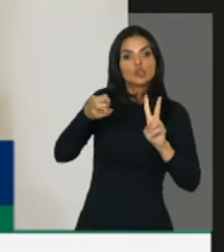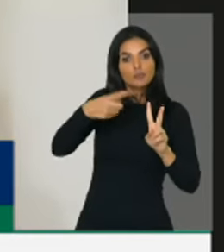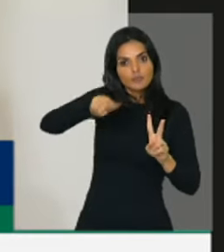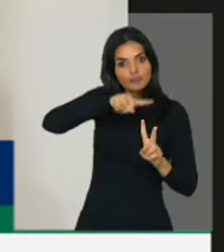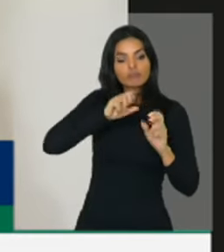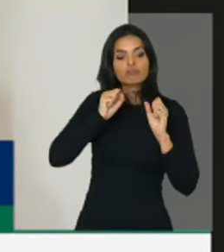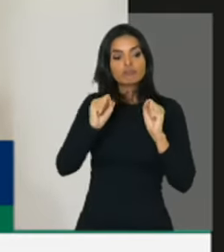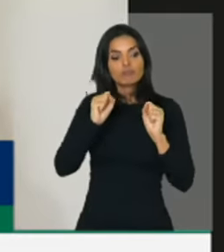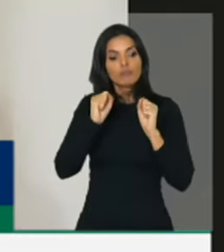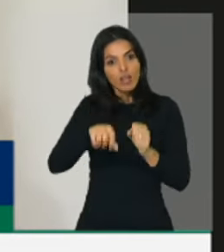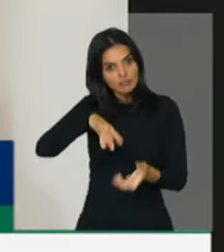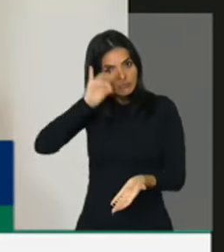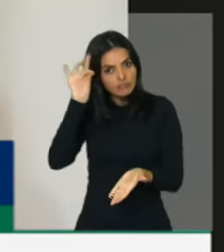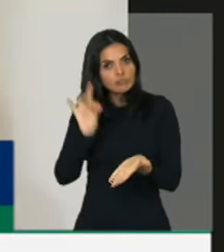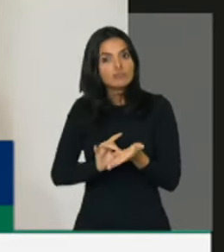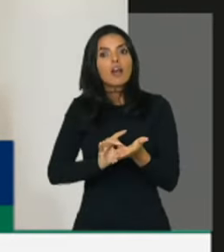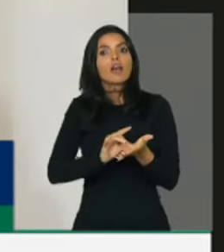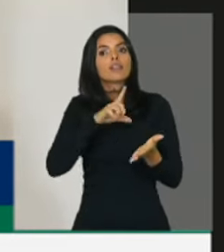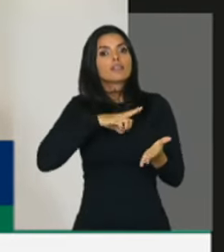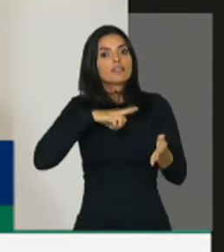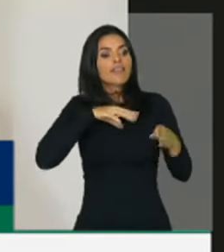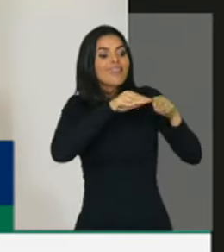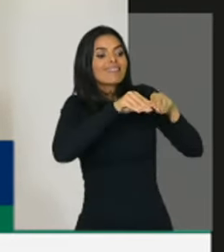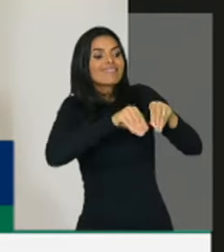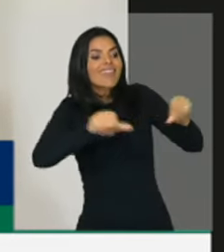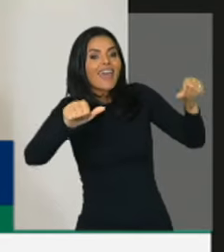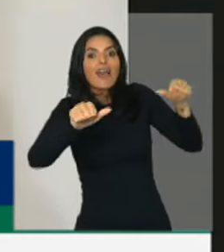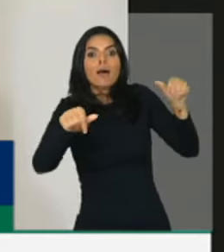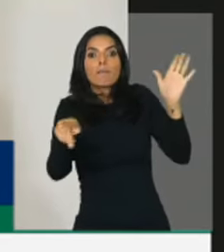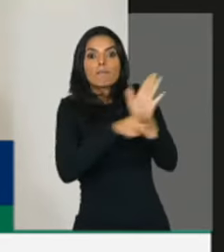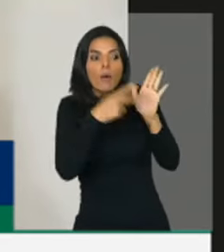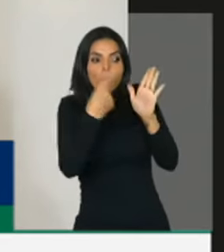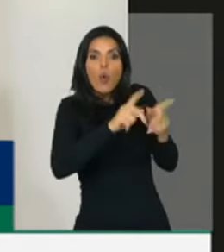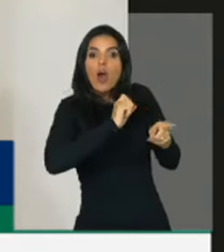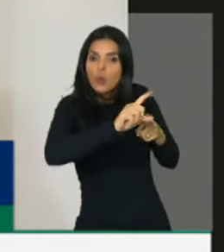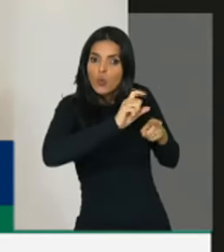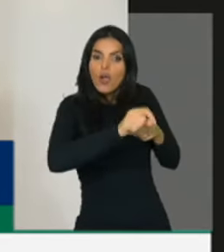REALMENTE LATIFUNDIÁRIOS E RICOS NESSE PAÍS, PORQUE SER RICO NÃO É UMA COISA FEIA, PRINCIPALMENTE TRABALHANDO